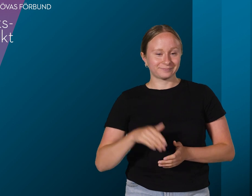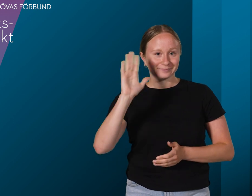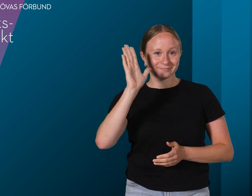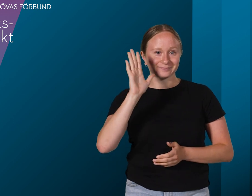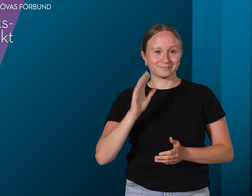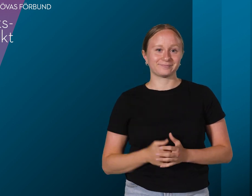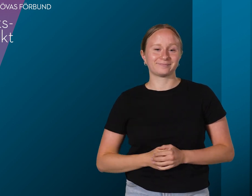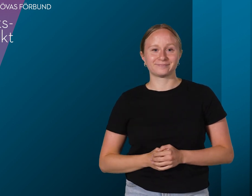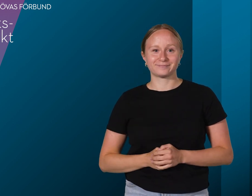Hej då!